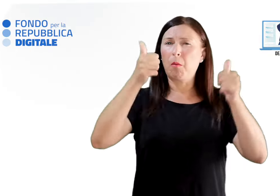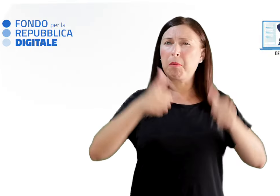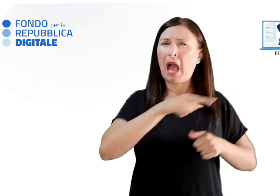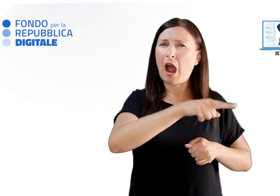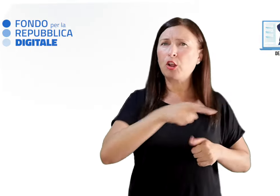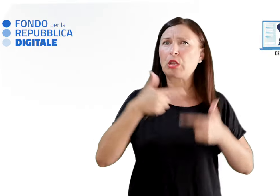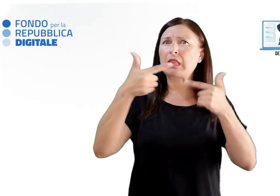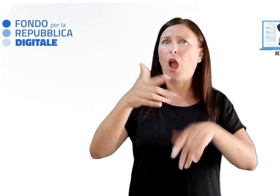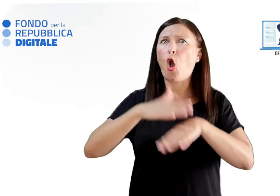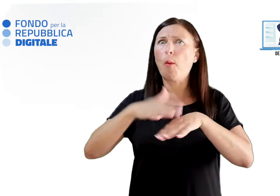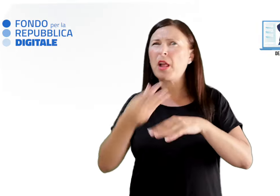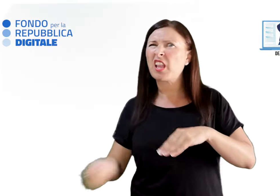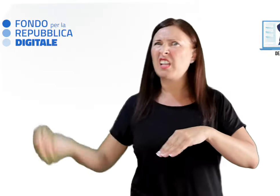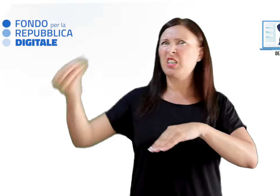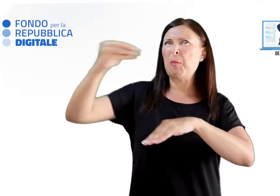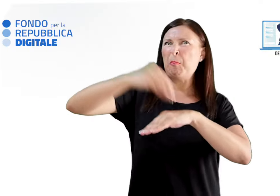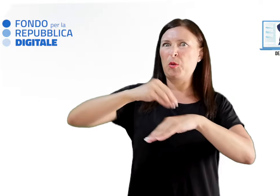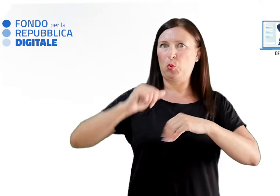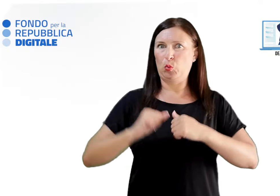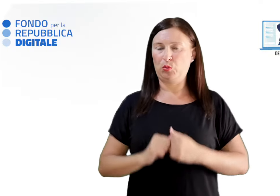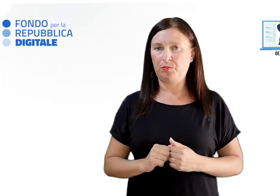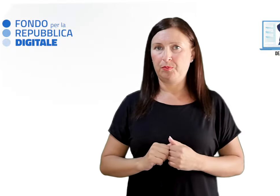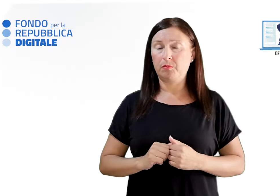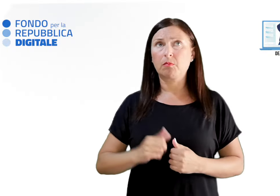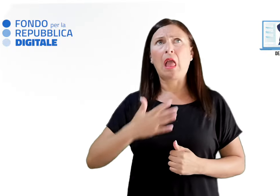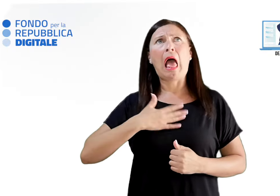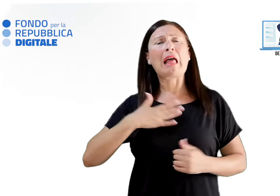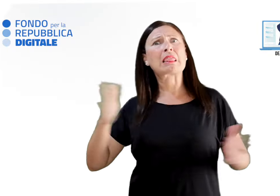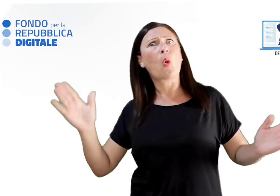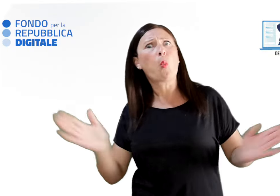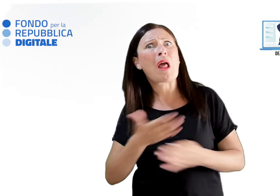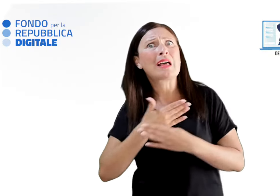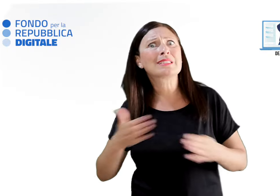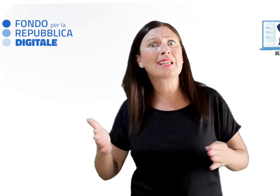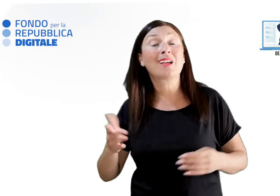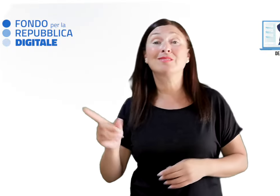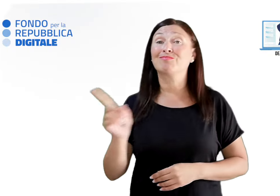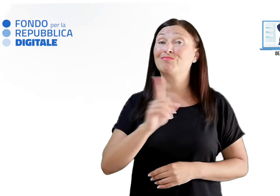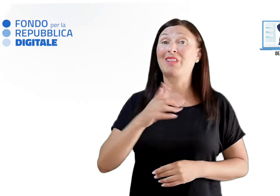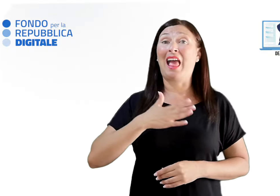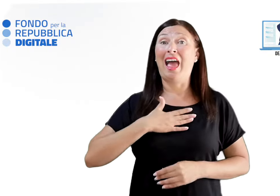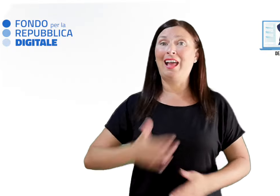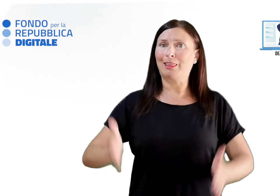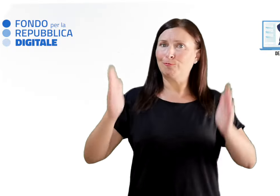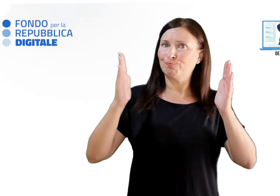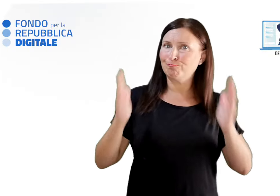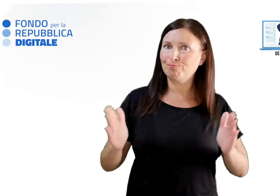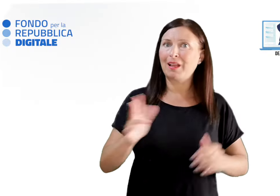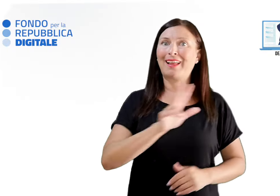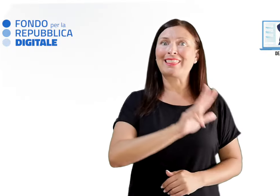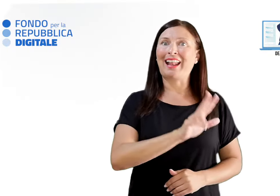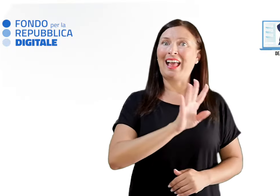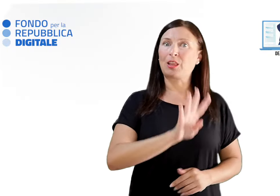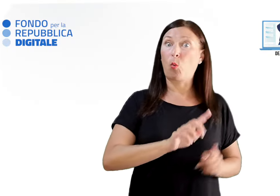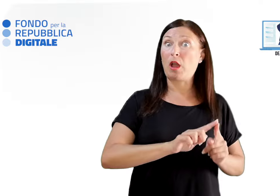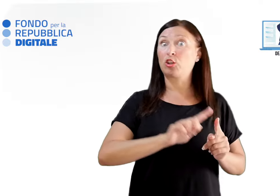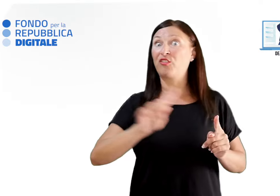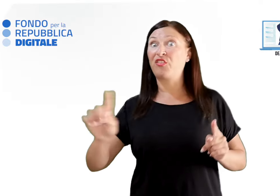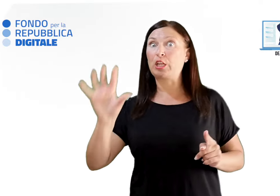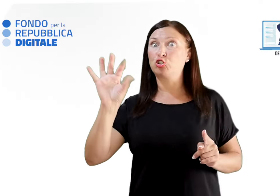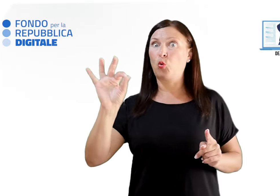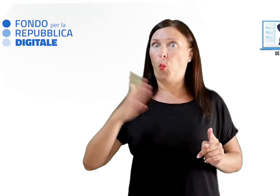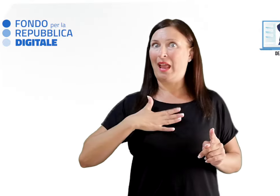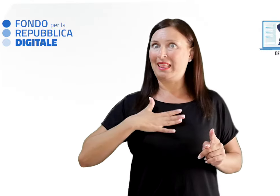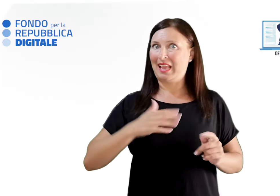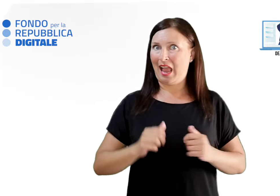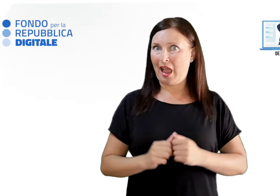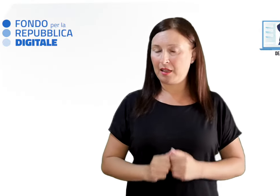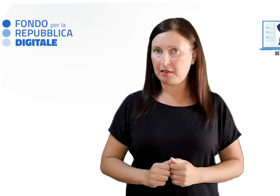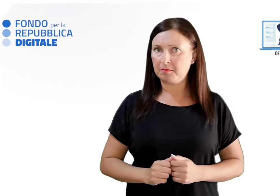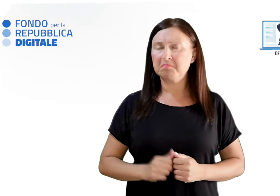Il bando aumenta le tue competenze, non può partecipare chi ha qualsiasi età, può partecipare la fascia età dai 34 anni fino a 50 anni